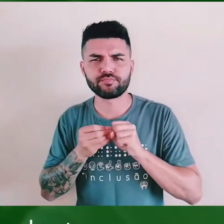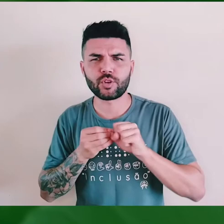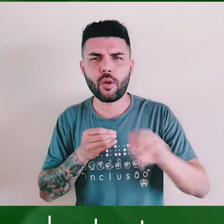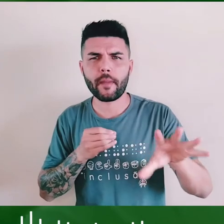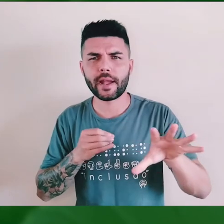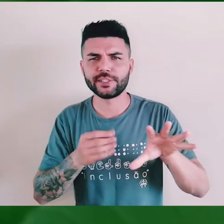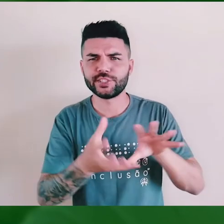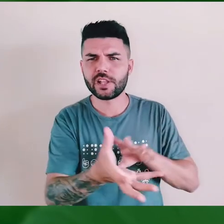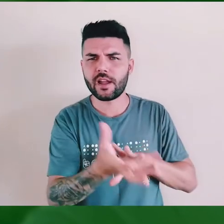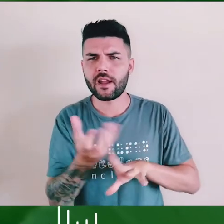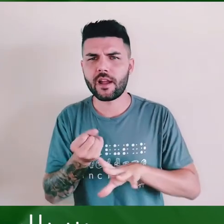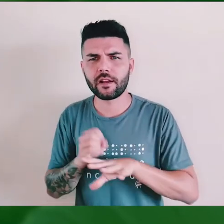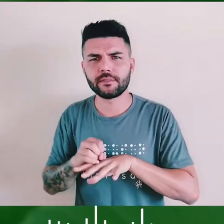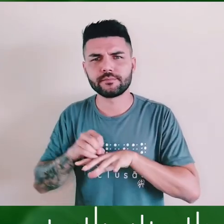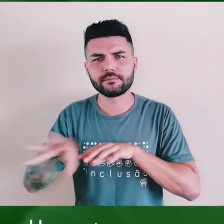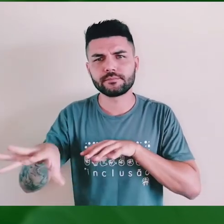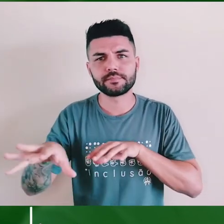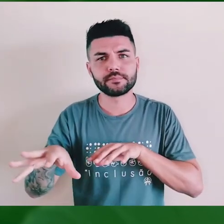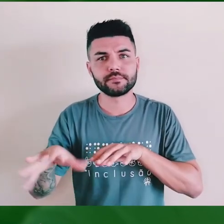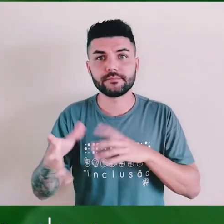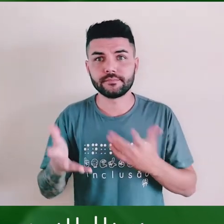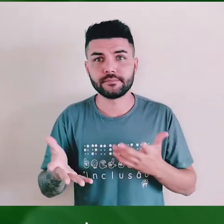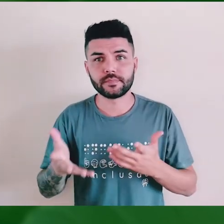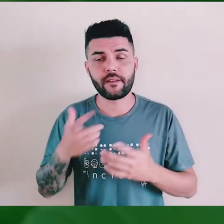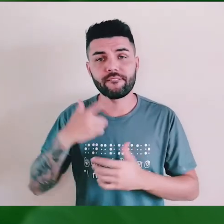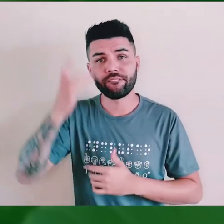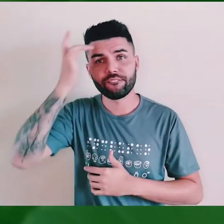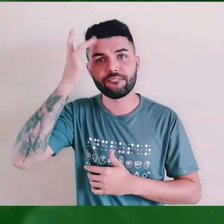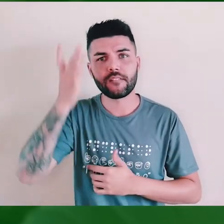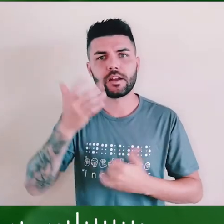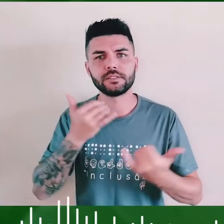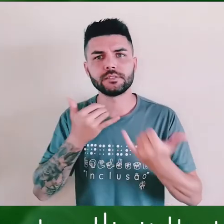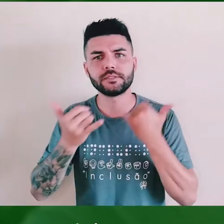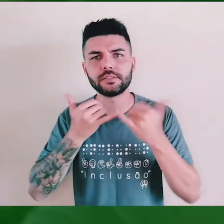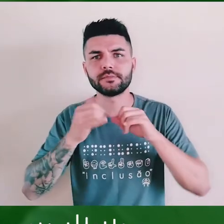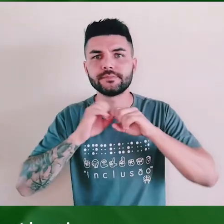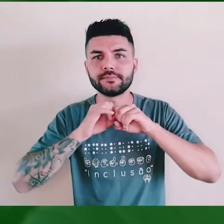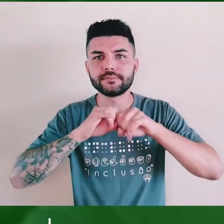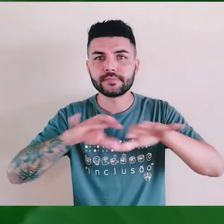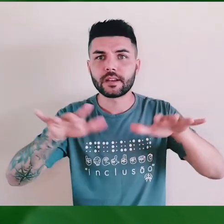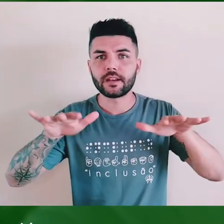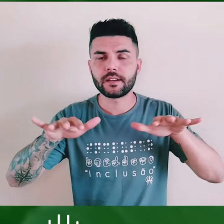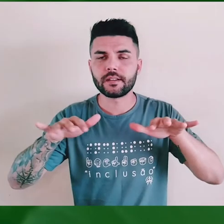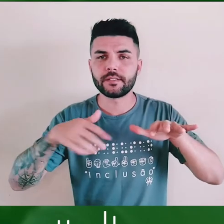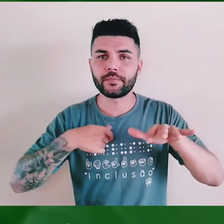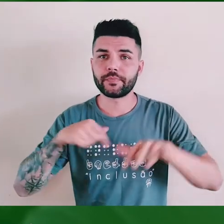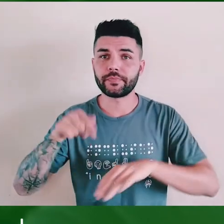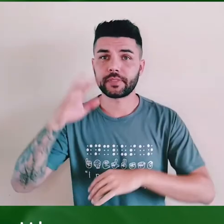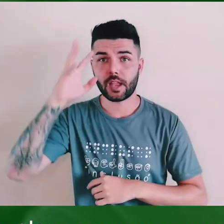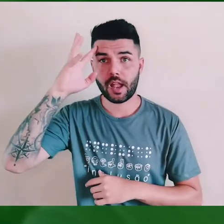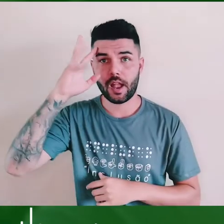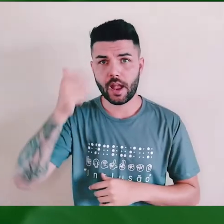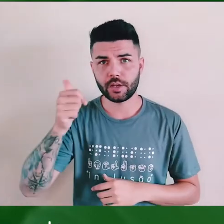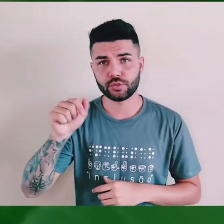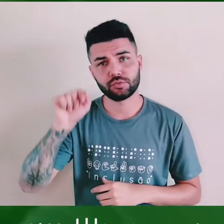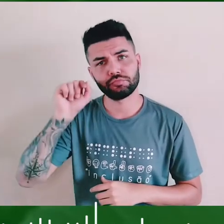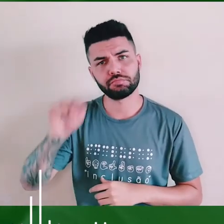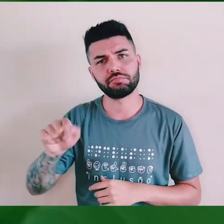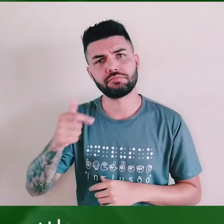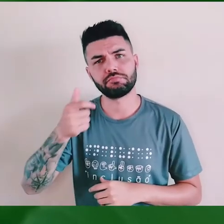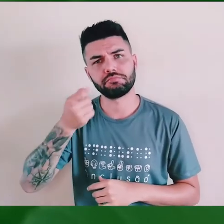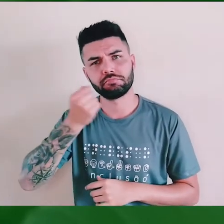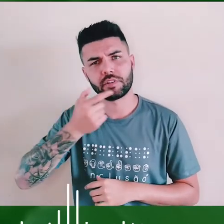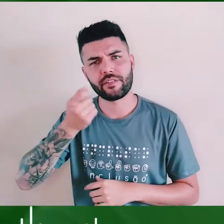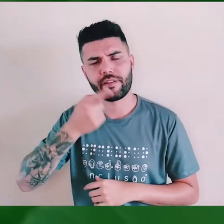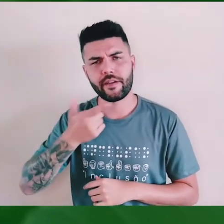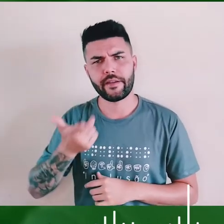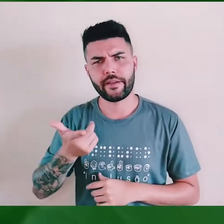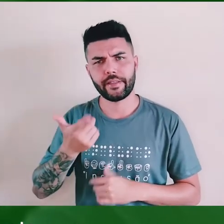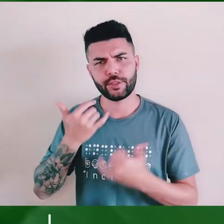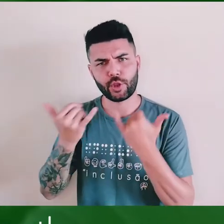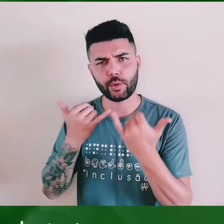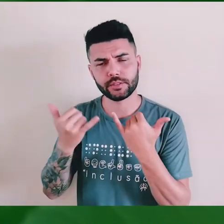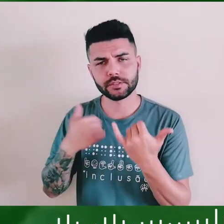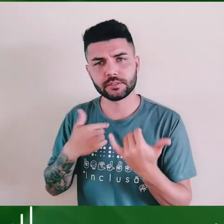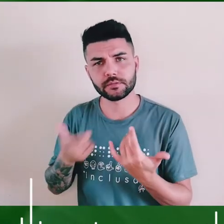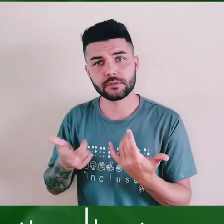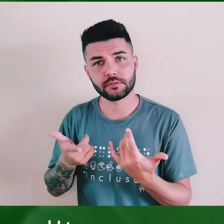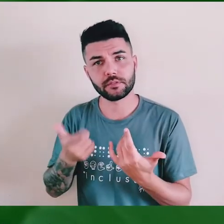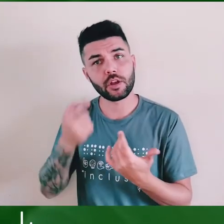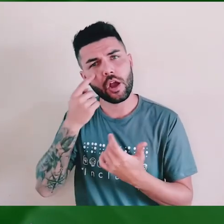das informações. Eu acho, por incrível que pareça, que as fake news ajudam o jornalismo